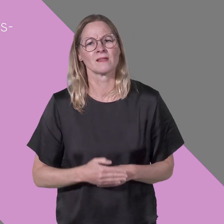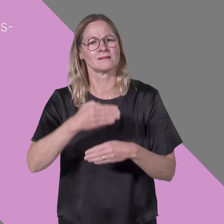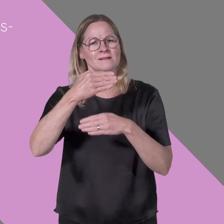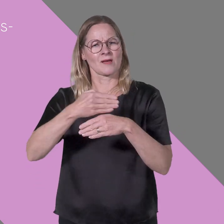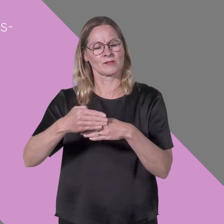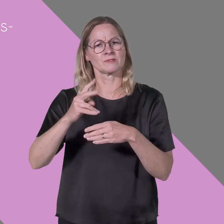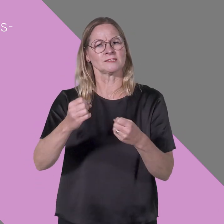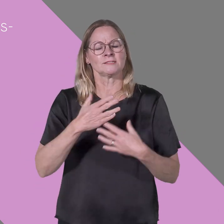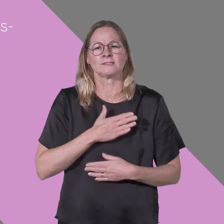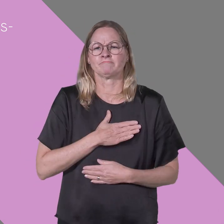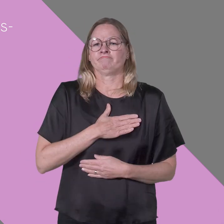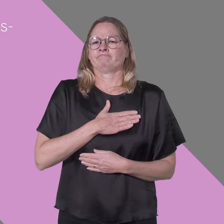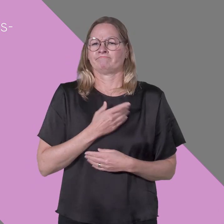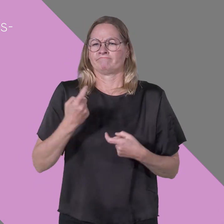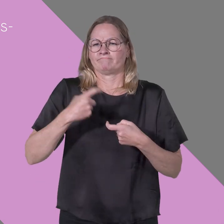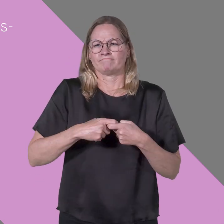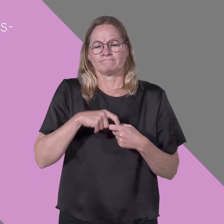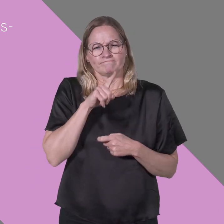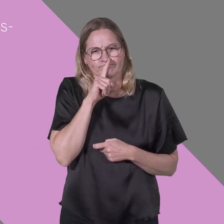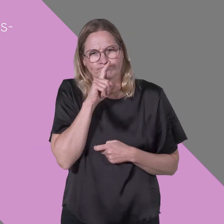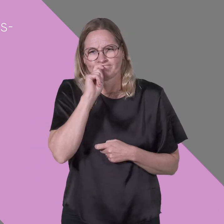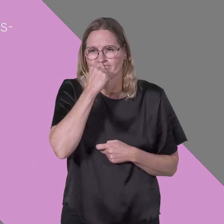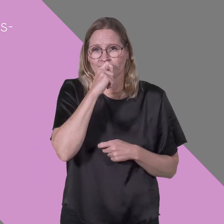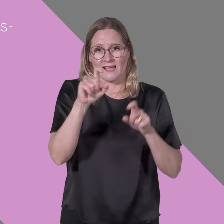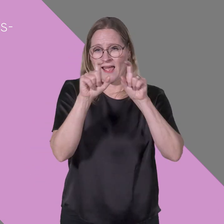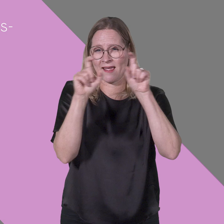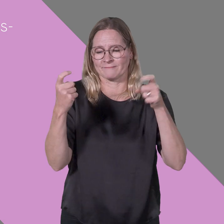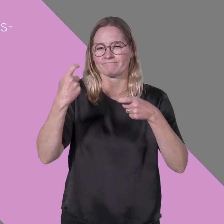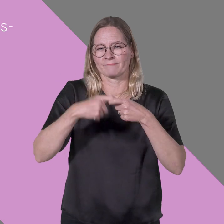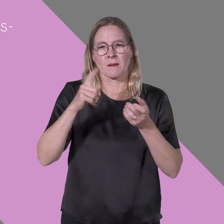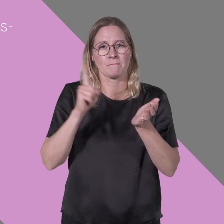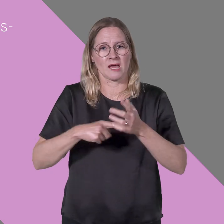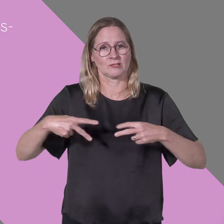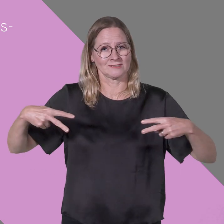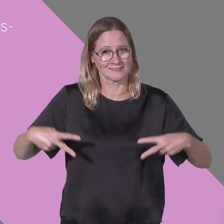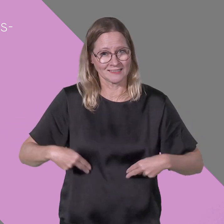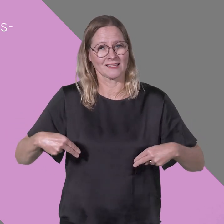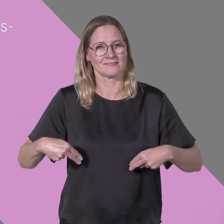Näytelmä on koskettava esitys vaietusta aiheesta, pakkosterilisaatiosta, -